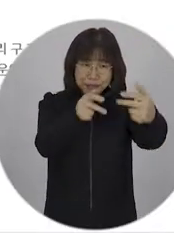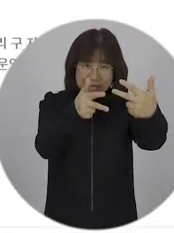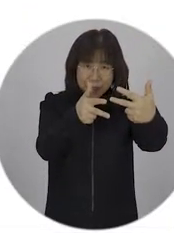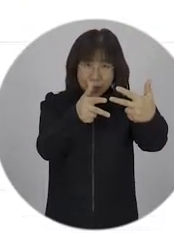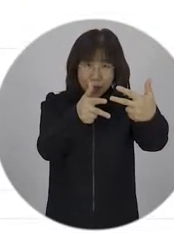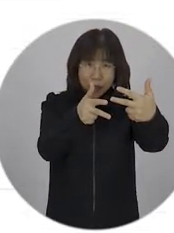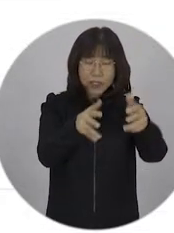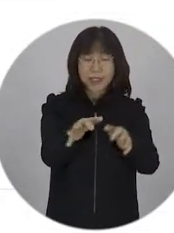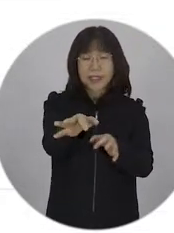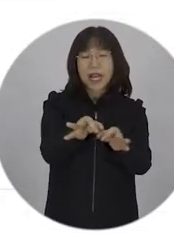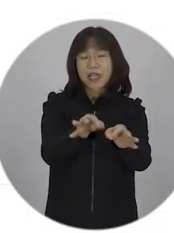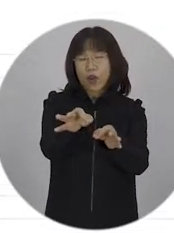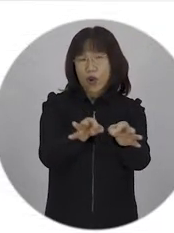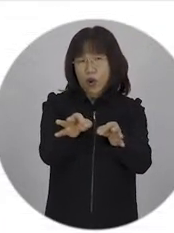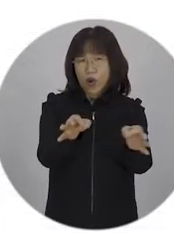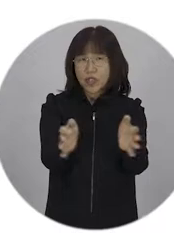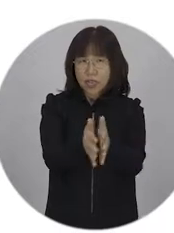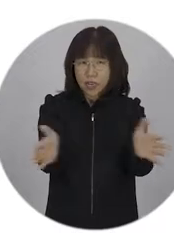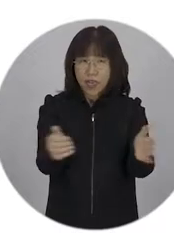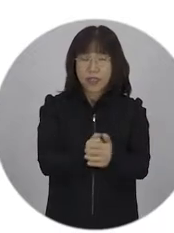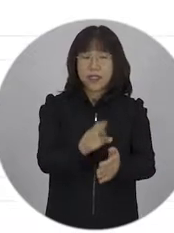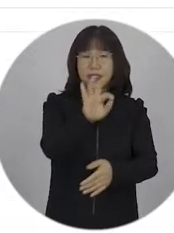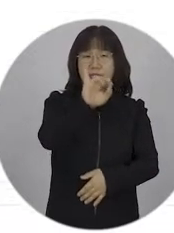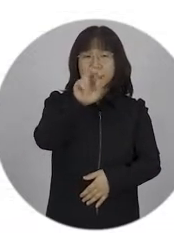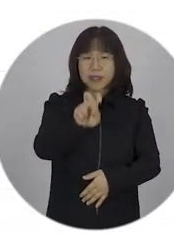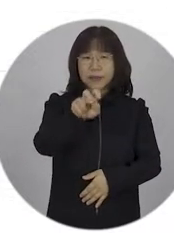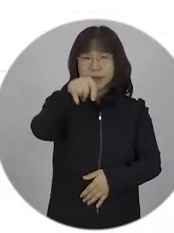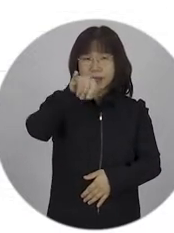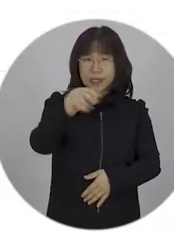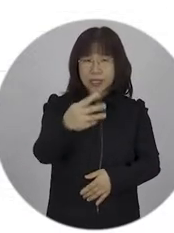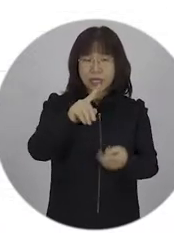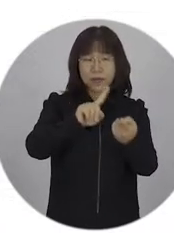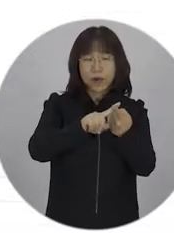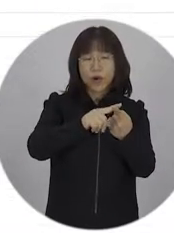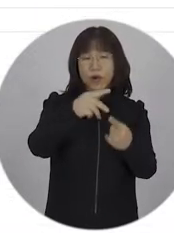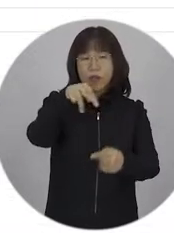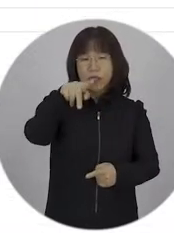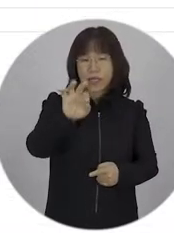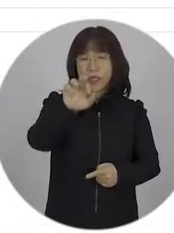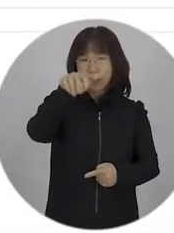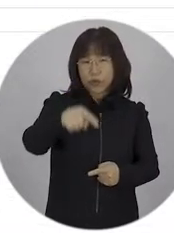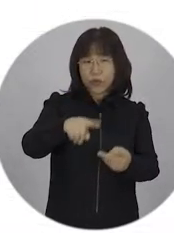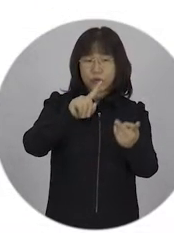Dalam pasar konkret online ini, total 12 buah cabang bersaudara, termasuk Imsil-gun, Sangju-si, Taean-gun dan Gangneung-si